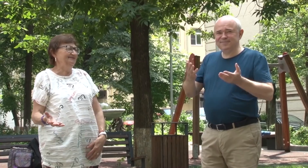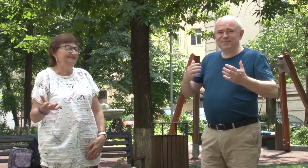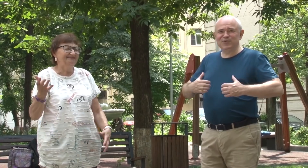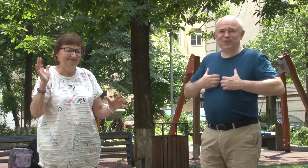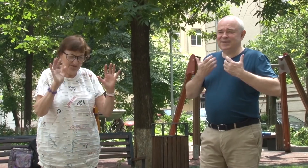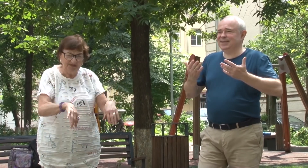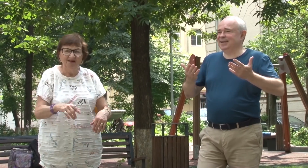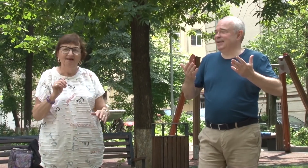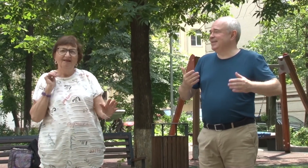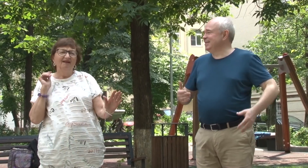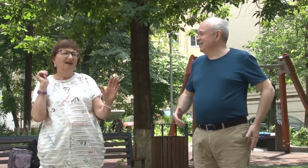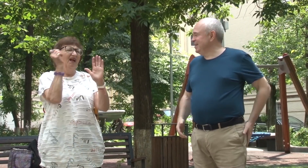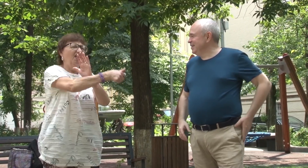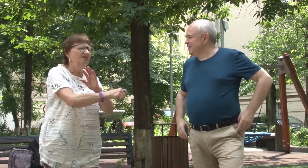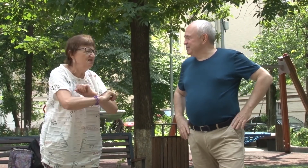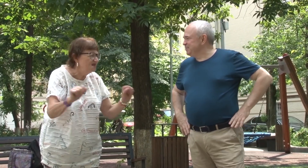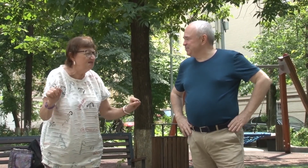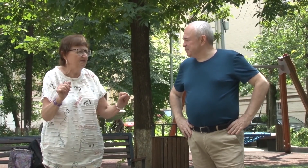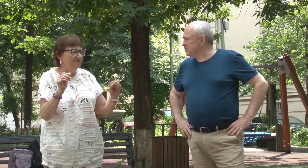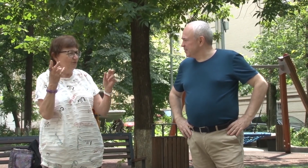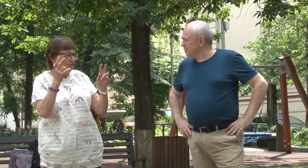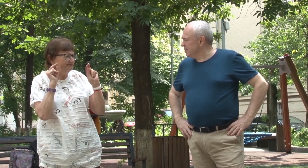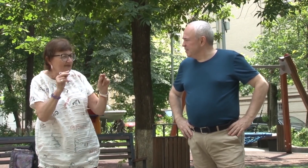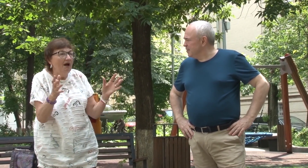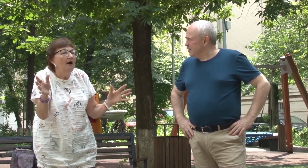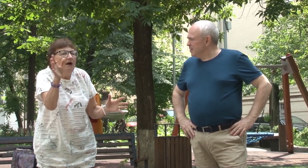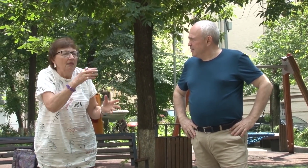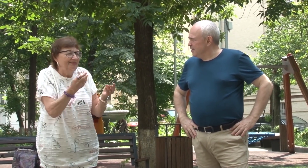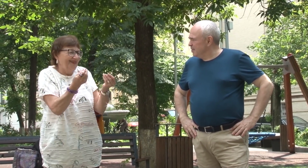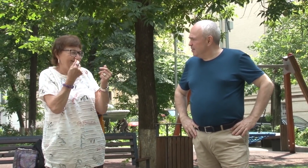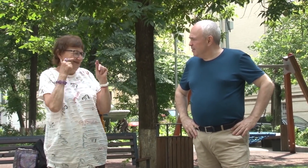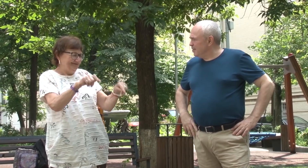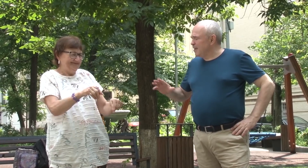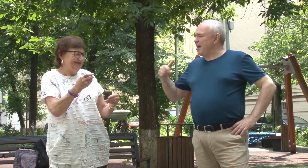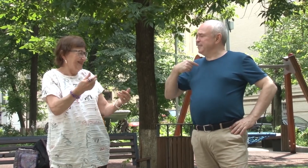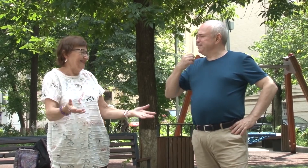Надо было соблюдать правила, но с деньгами было трудно, и люди переступали через правила.